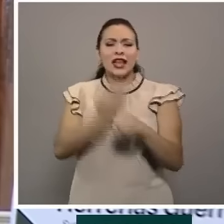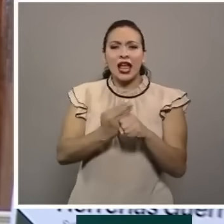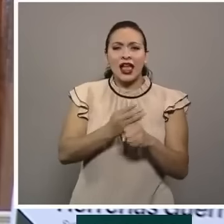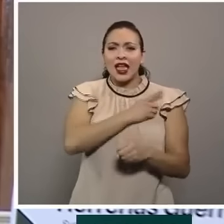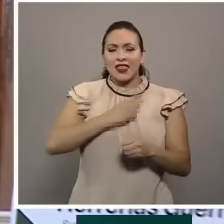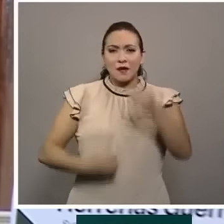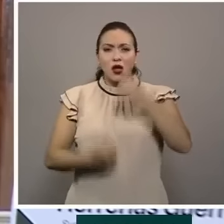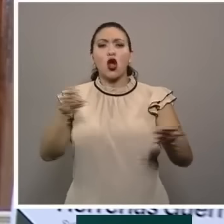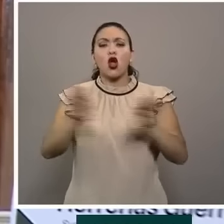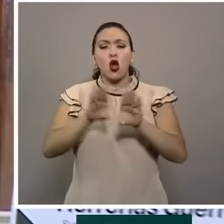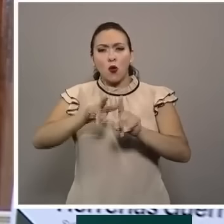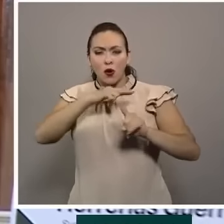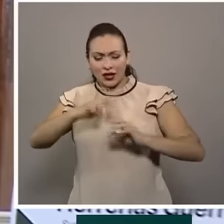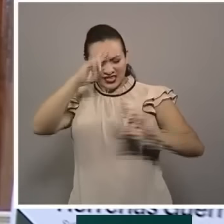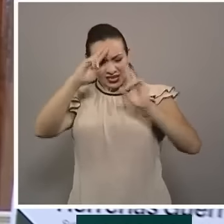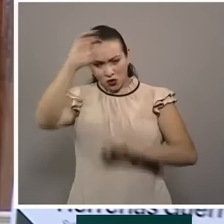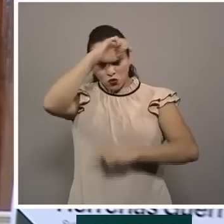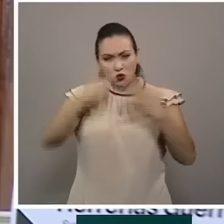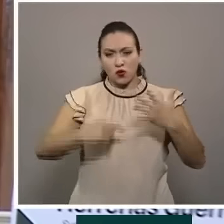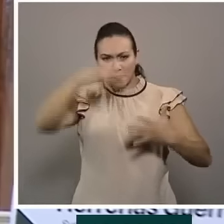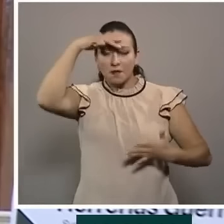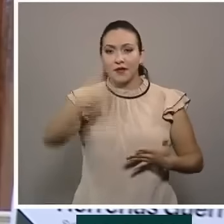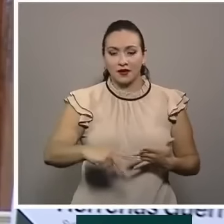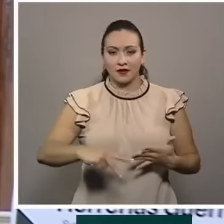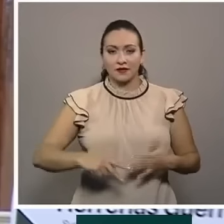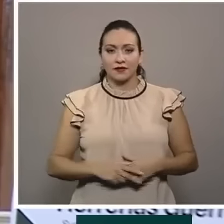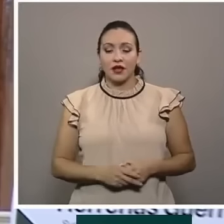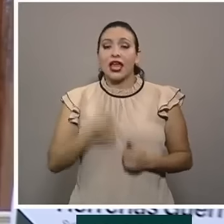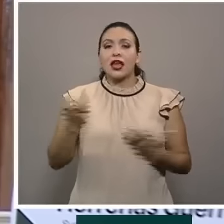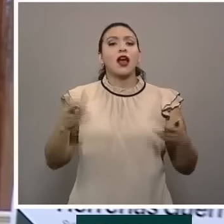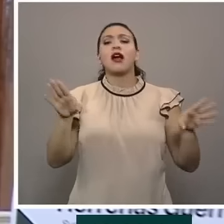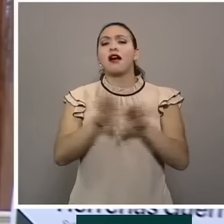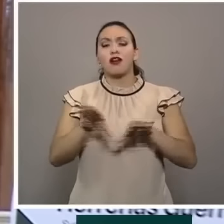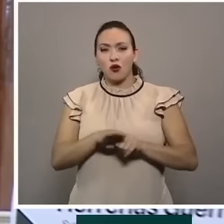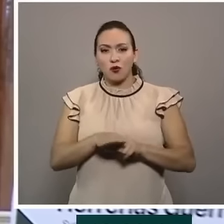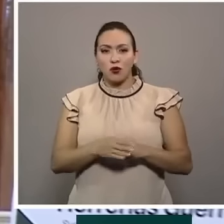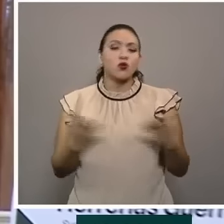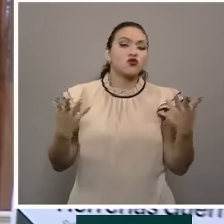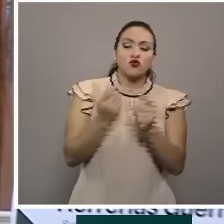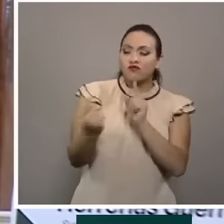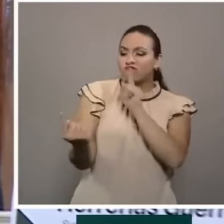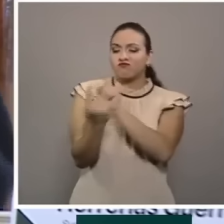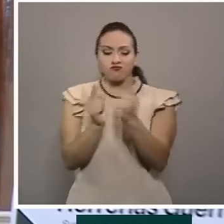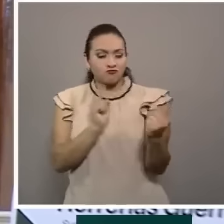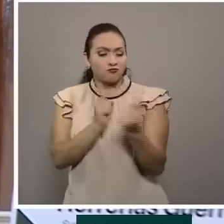intercultural. Y esto solo se puede lograr con el diálogo y el trabajo conjunto con los integrantes